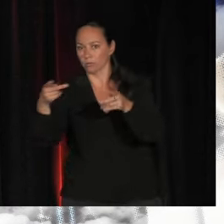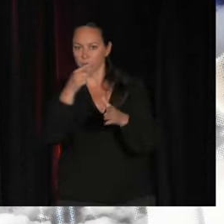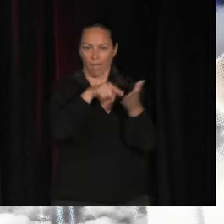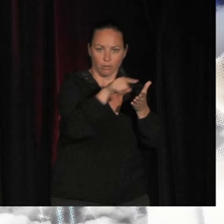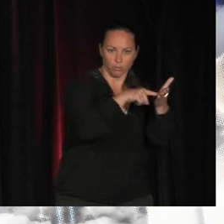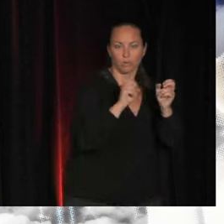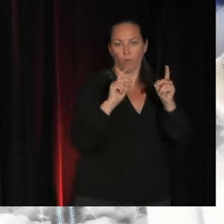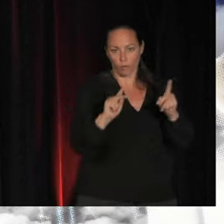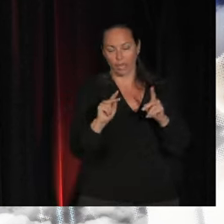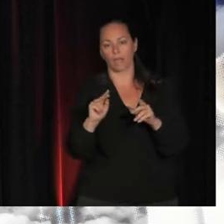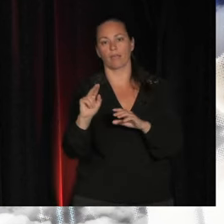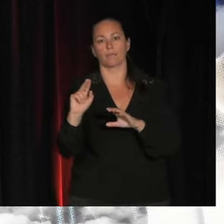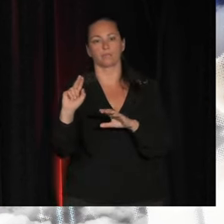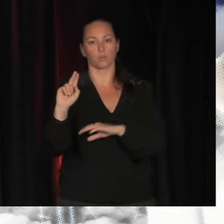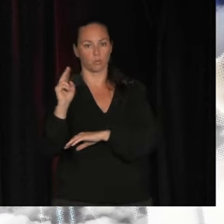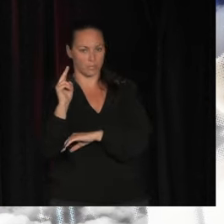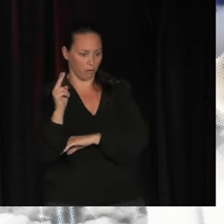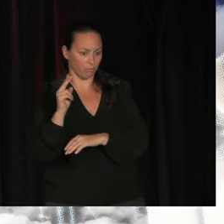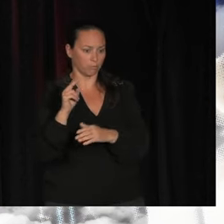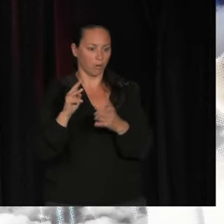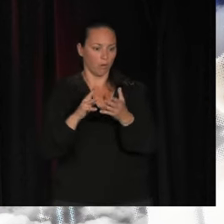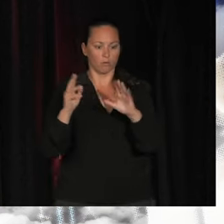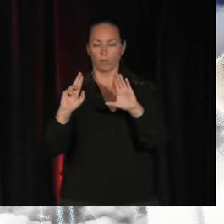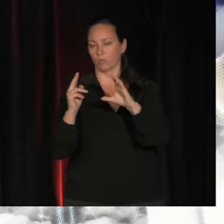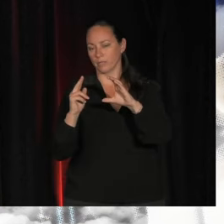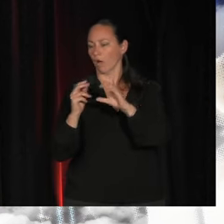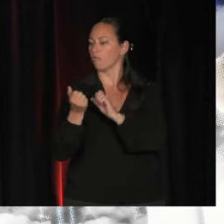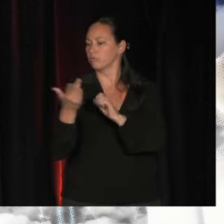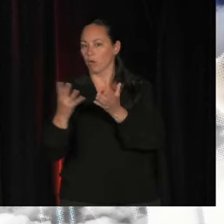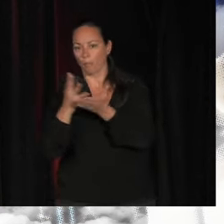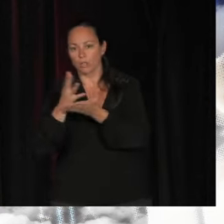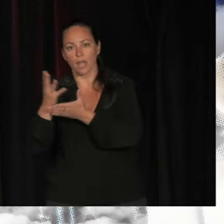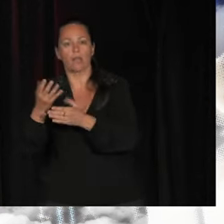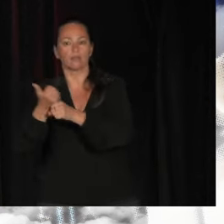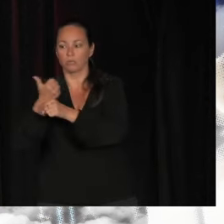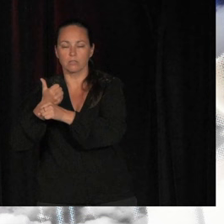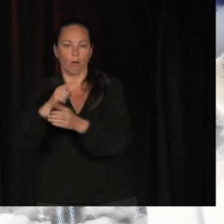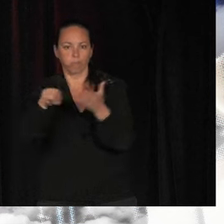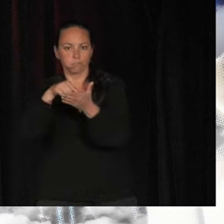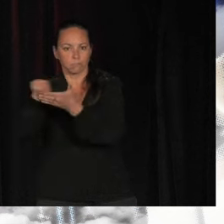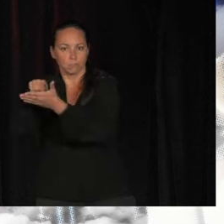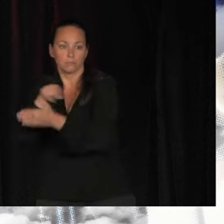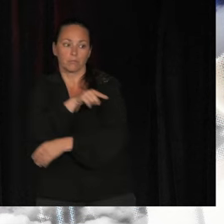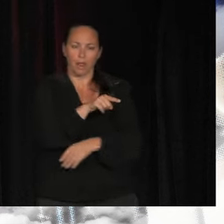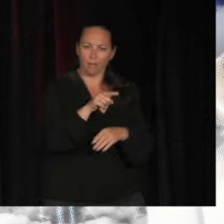Ubisoft, ils tuent des projets chaque année donc c'est normal. Mais là, dans le cas de Blizzard, une fois que tu as annoncé quelque